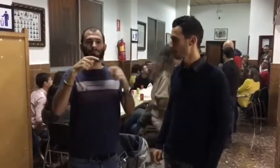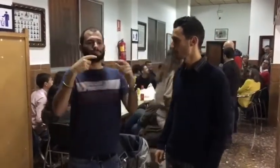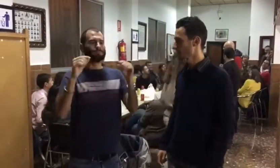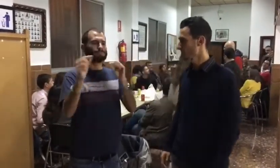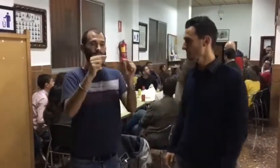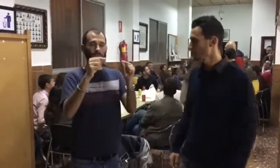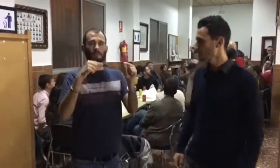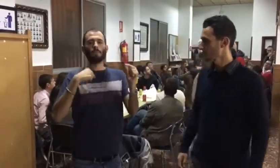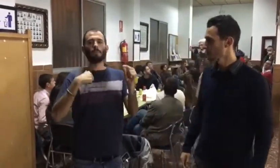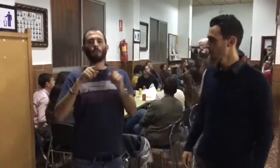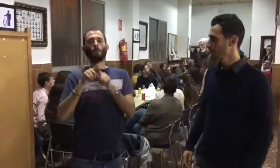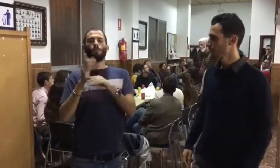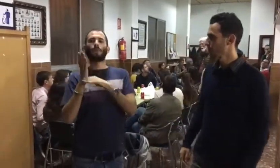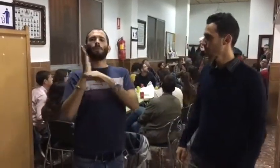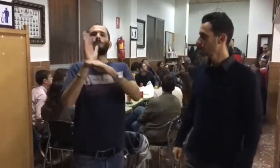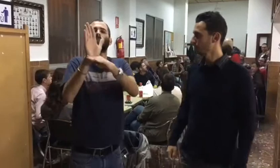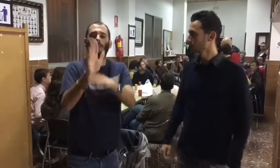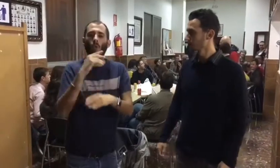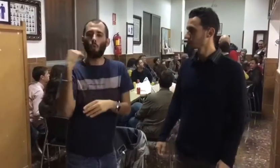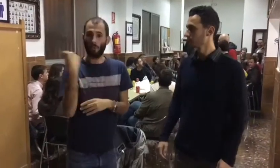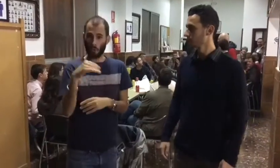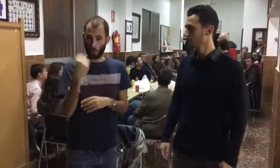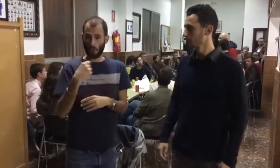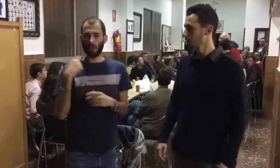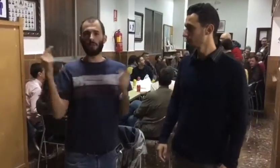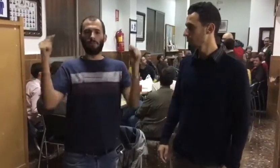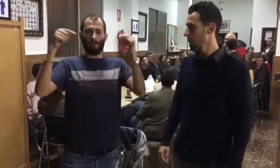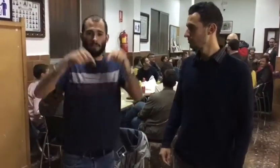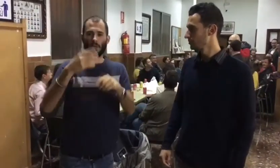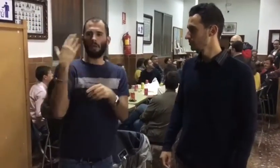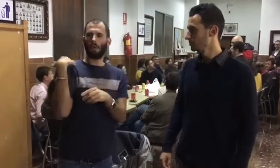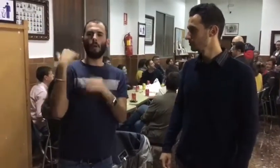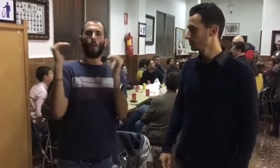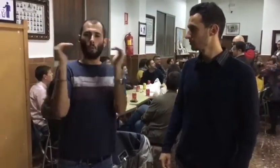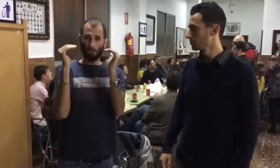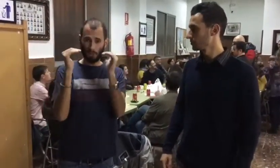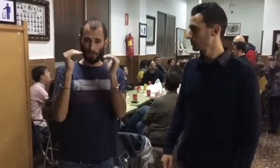así, la juventud sorda está presente en todas las tomas de decisiones. Nos hemos reunido todes desde el jueves,